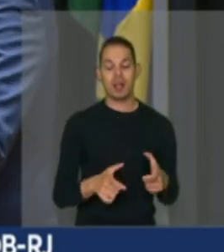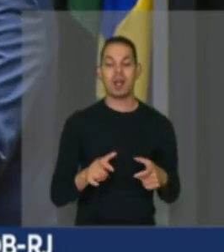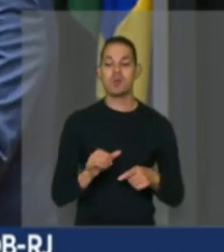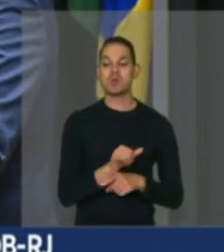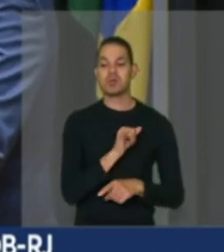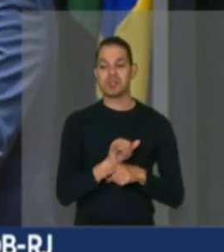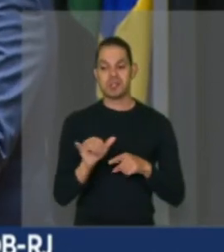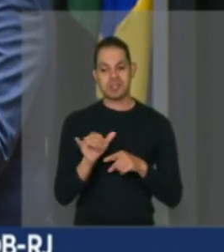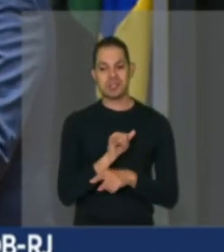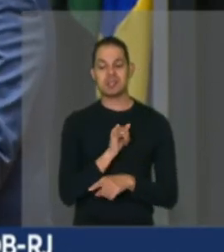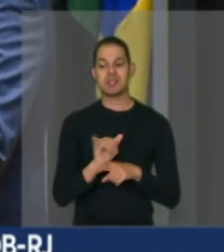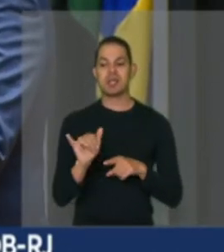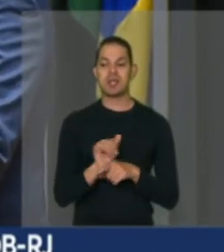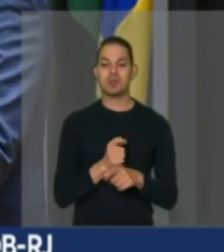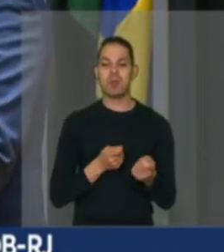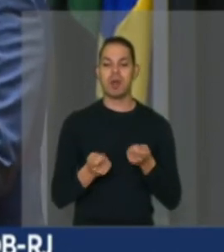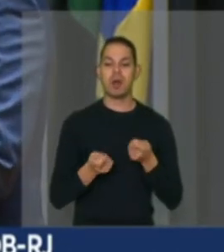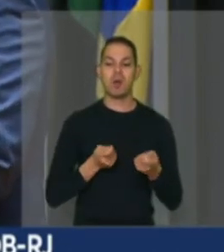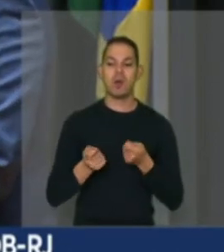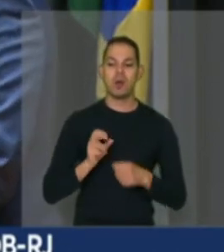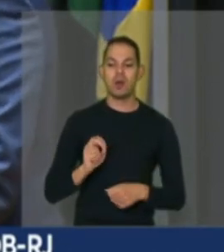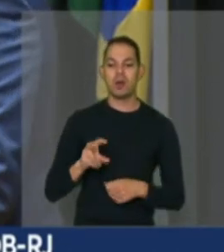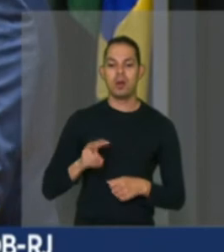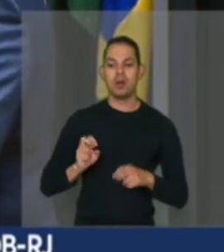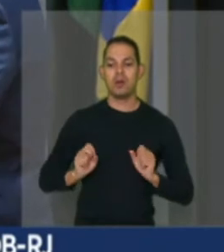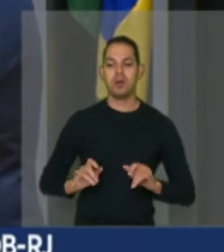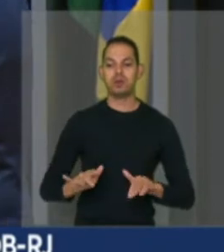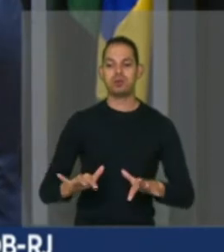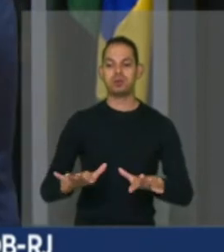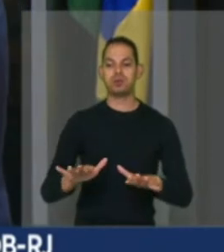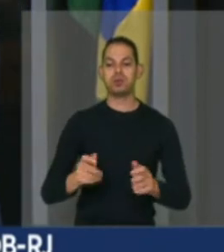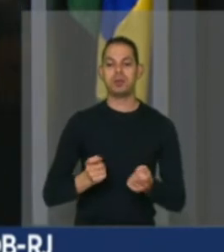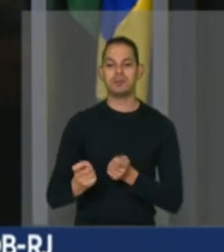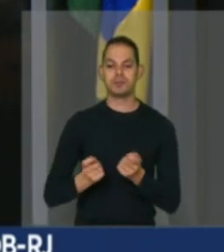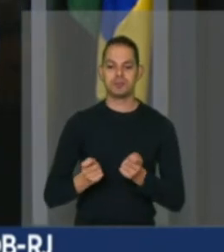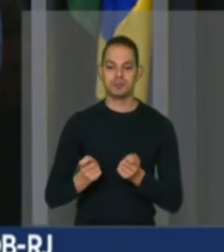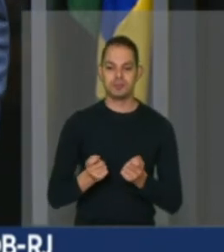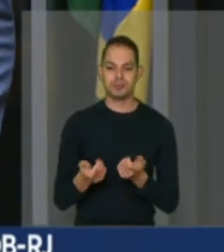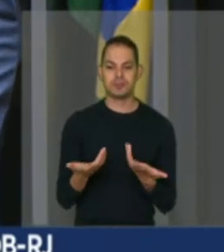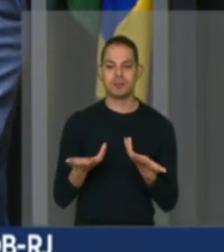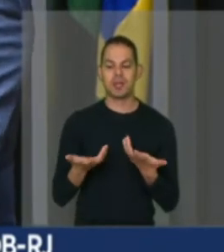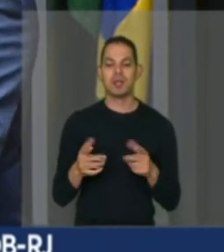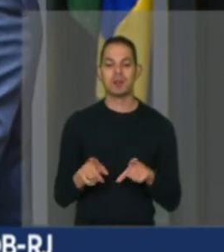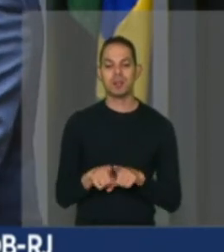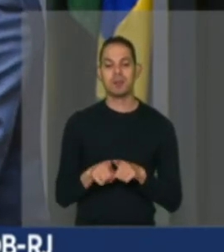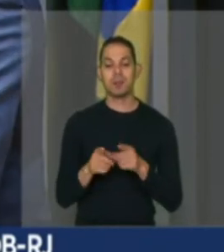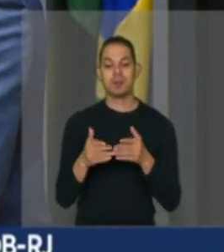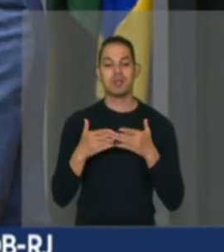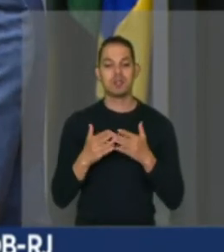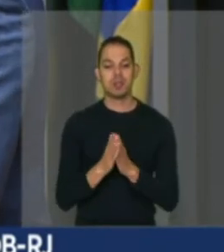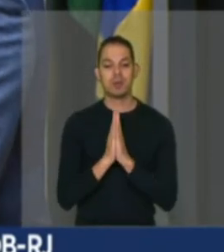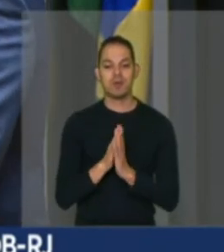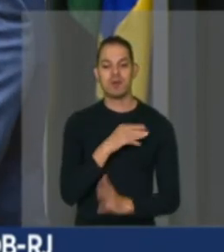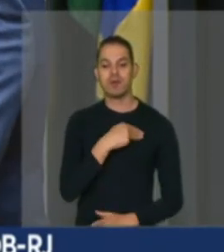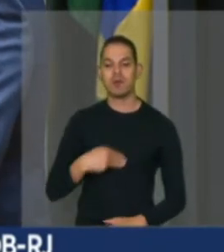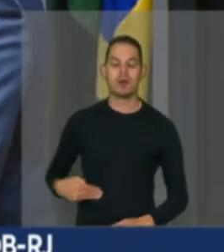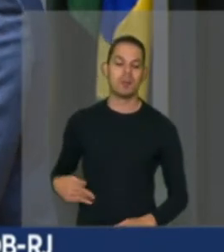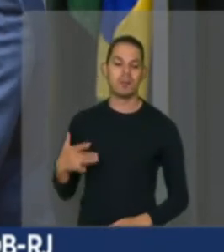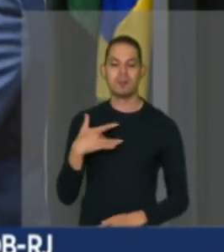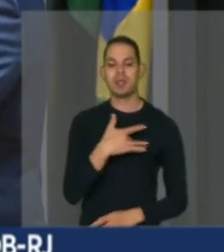VARIANTE DELTA. PORTANTO, EU QUERIA AQUI TAMBÉM FAZER UM APELO-- [SOA A CAMPAINHA]. AO MINISTRO DA SAÚDE E A TODOS QUE COMPÕEM O CONSELHO ESTADUAL, OS CONSELHOS, O